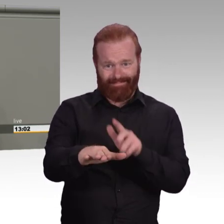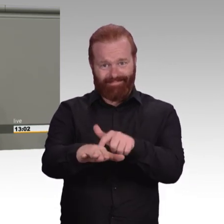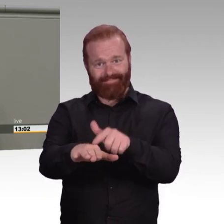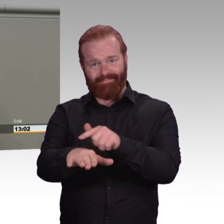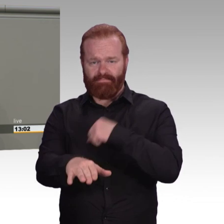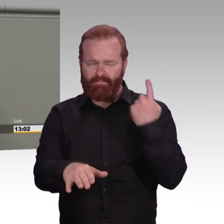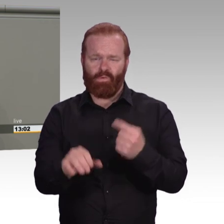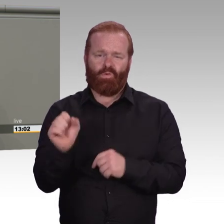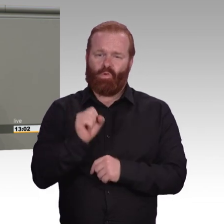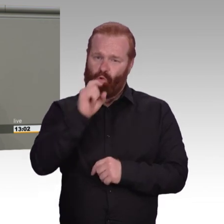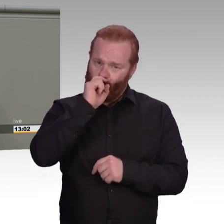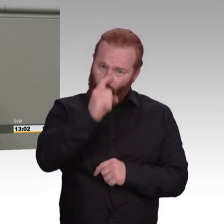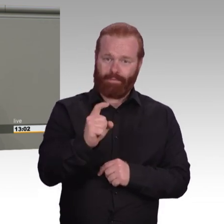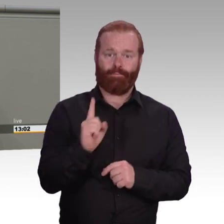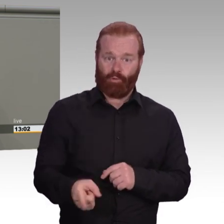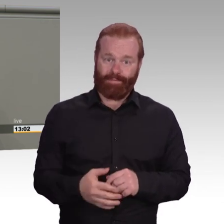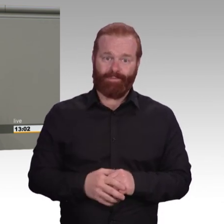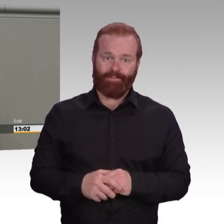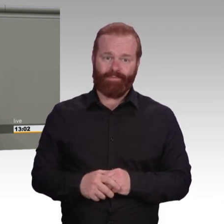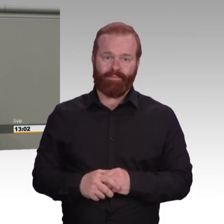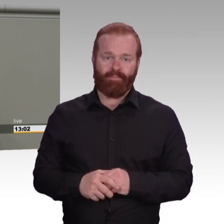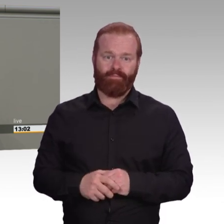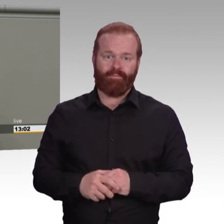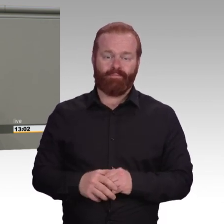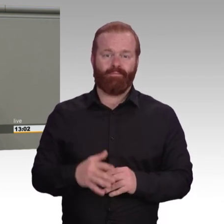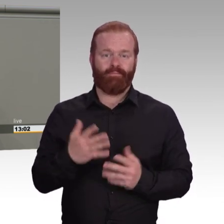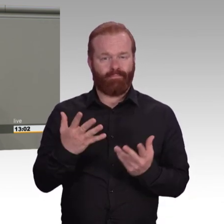Die Weltgemeinschaft hat also schon vor 30 Jahren anerkannt,